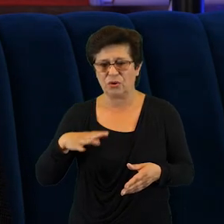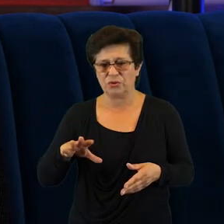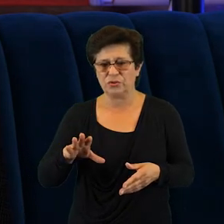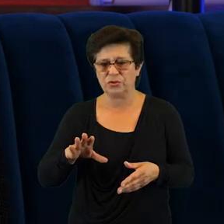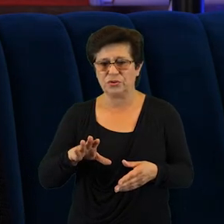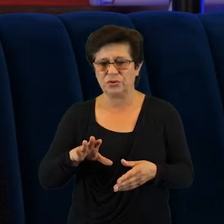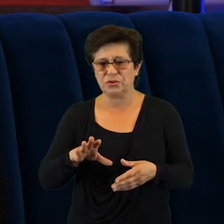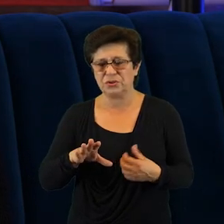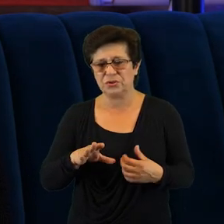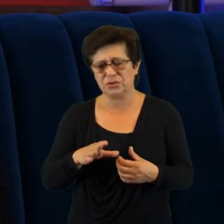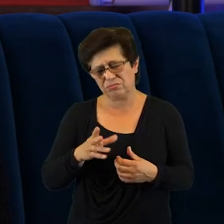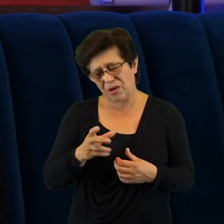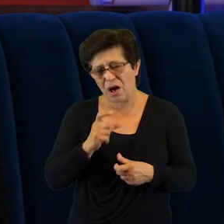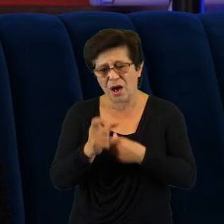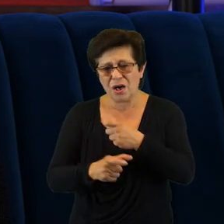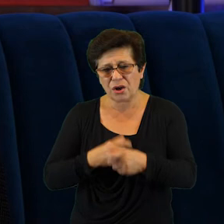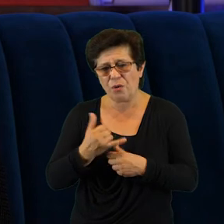Czasem popełniał błędy w ocenach,